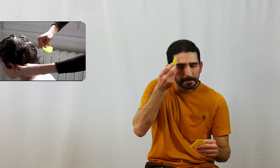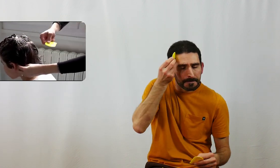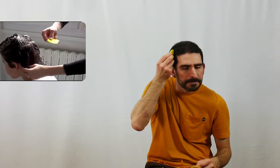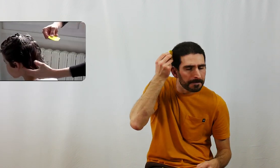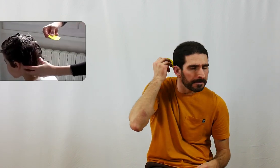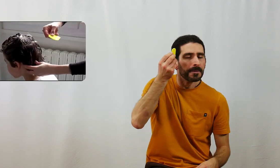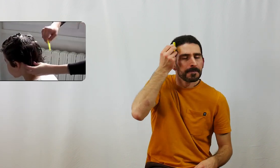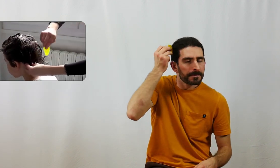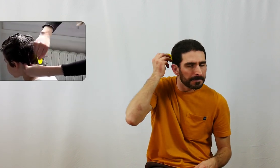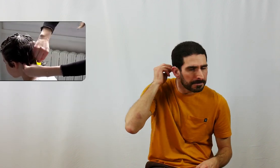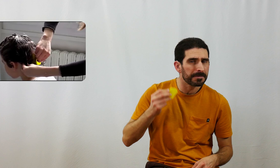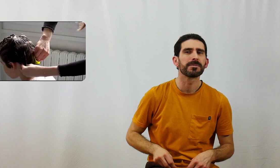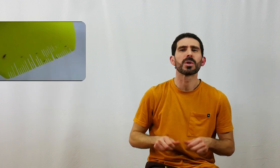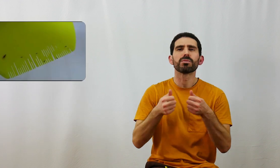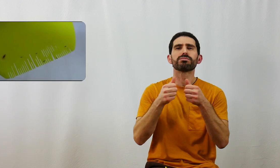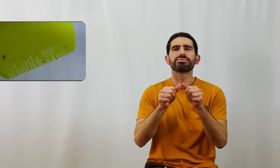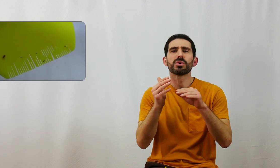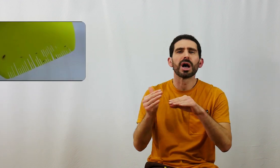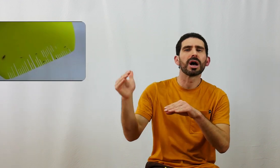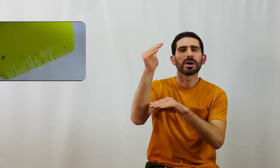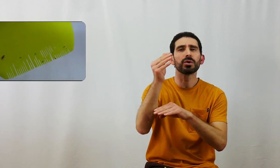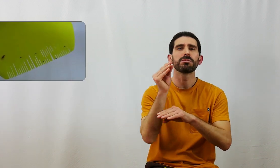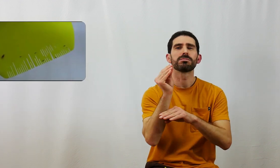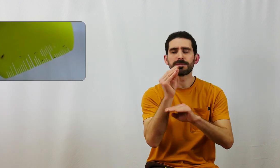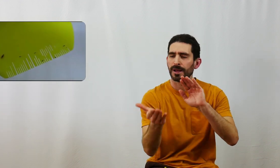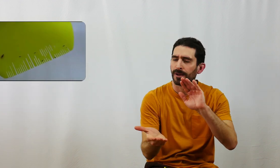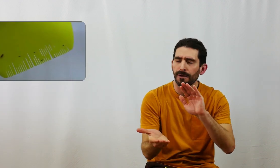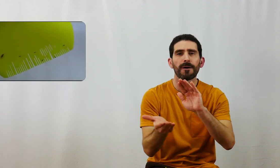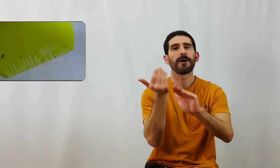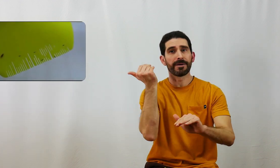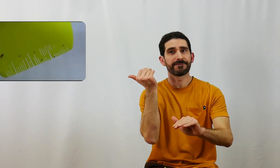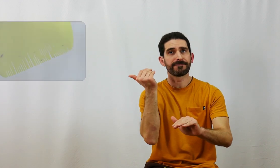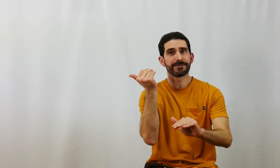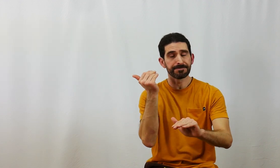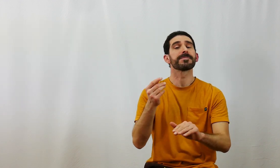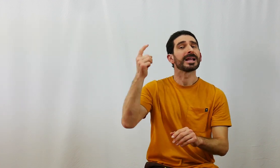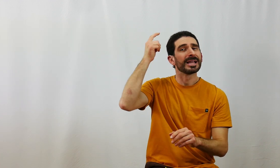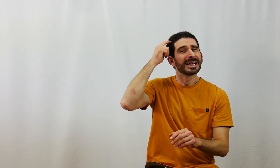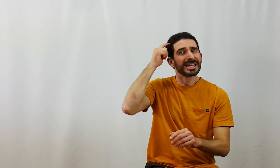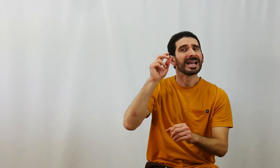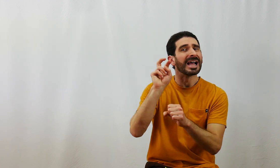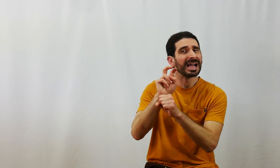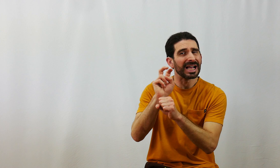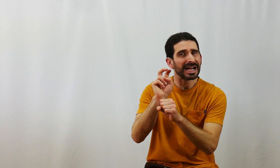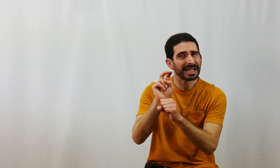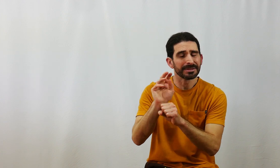Ils servent à retirer les nymphes et les poux adultes. Garde encore le démêlant